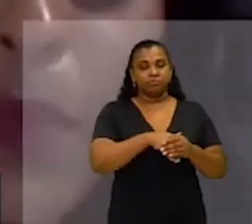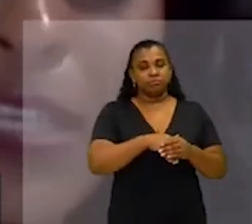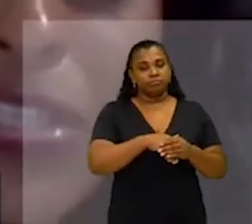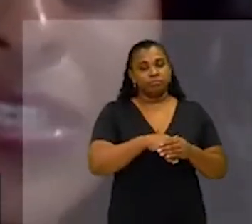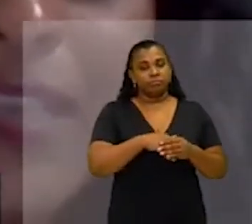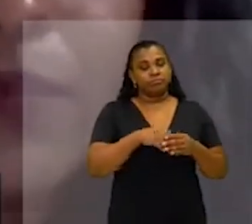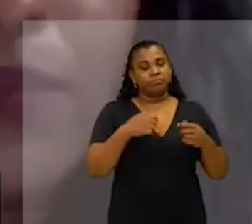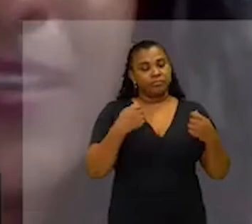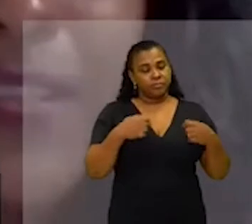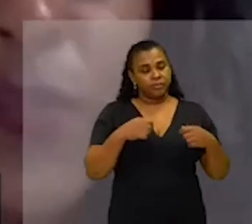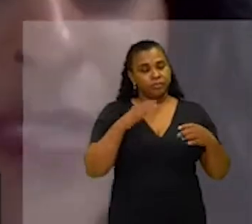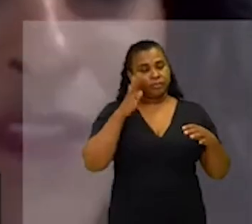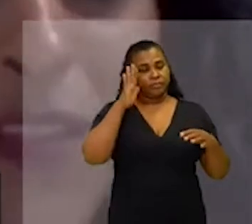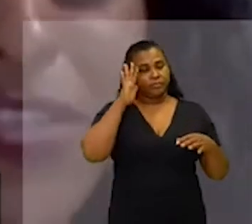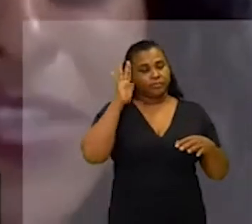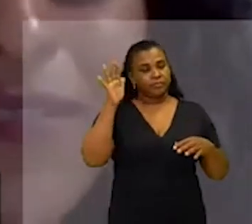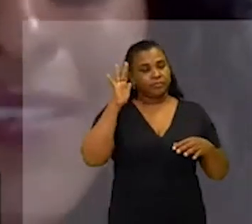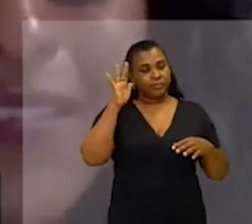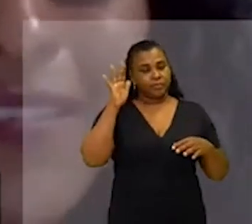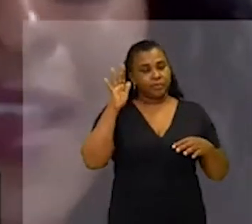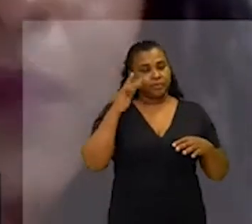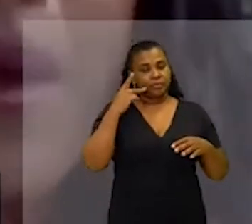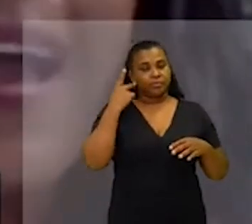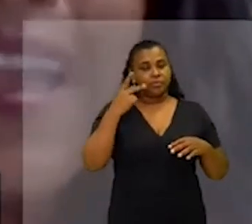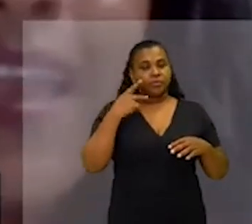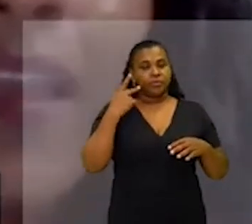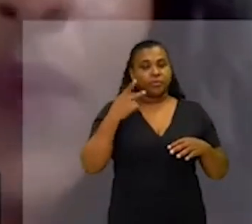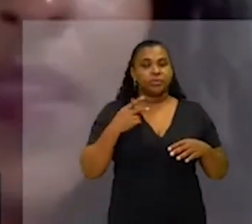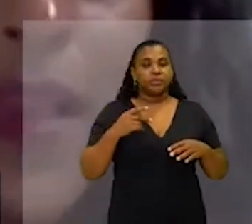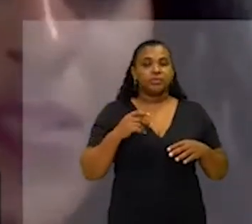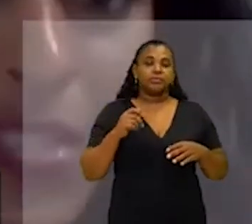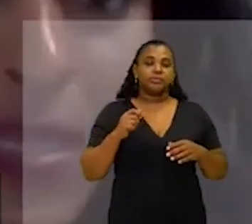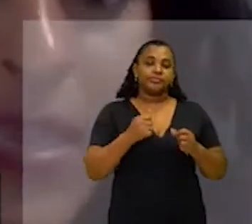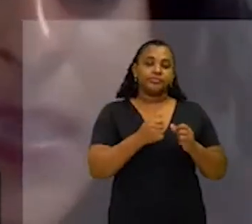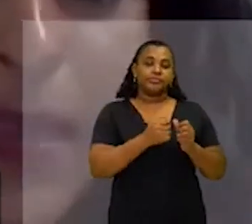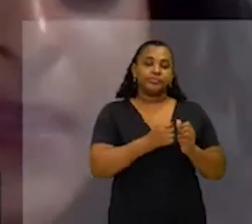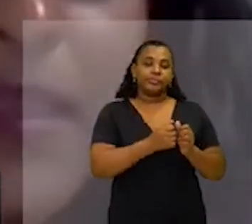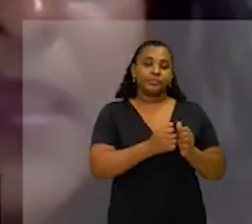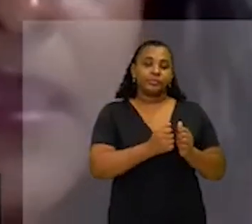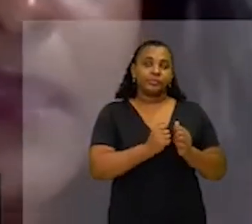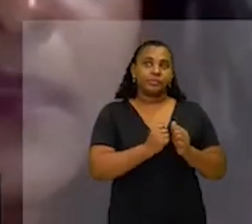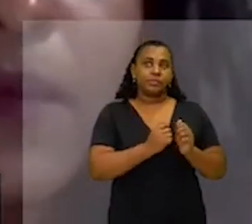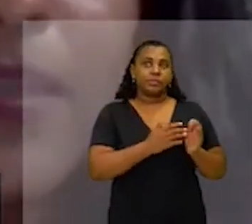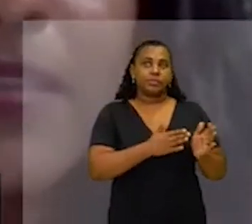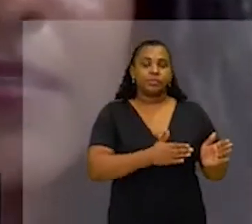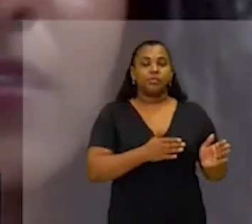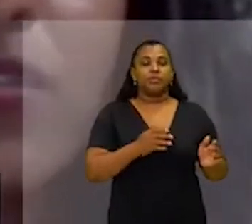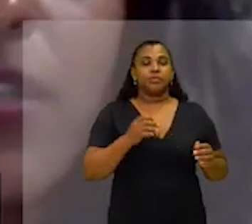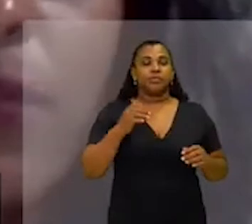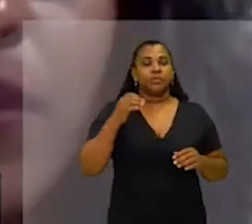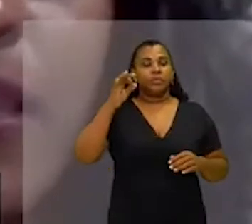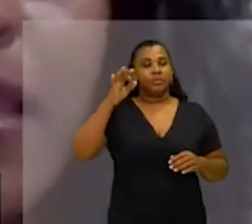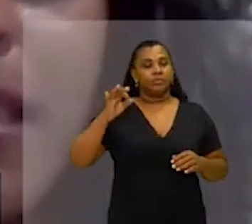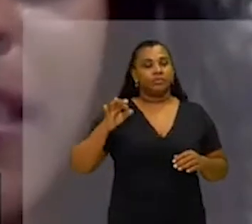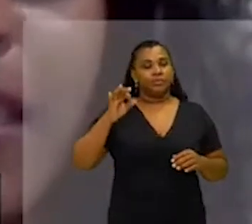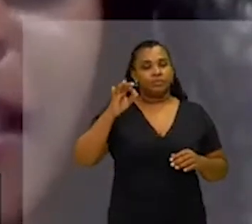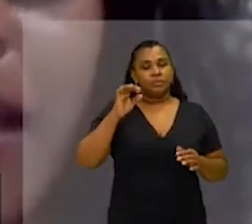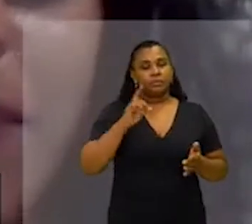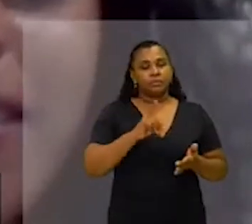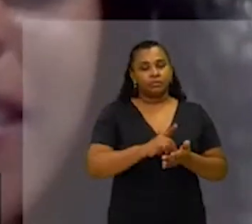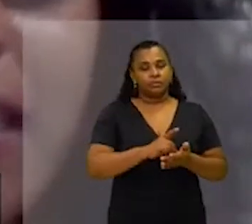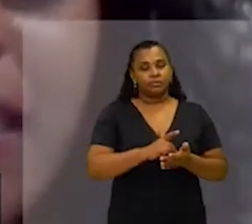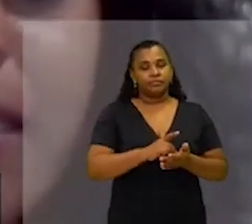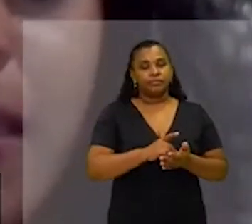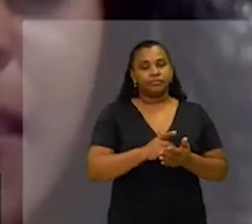uma política aí ações afirmativas que tragam a Equidade então É nesse sentido que a pesquisa